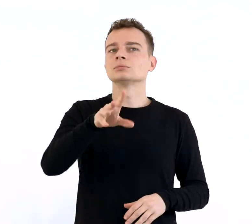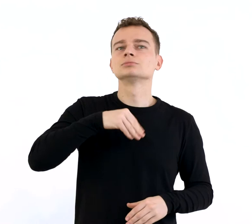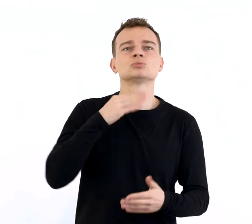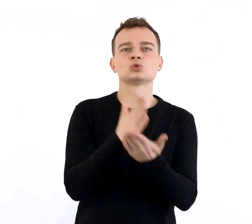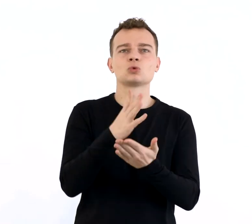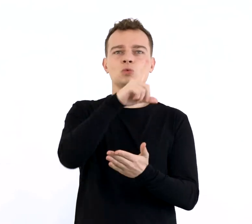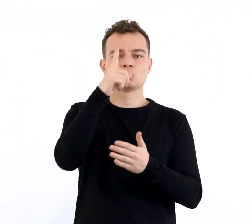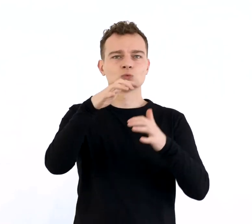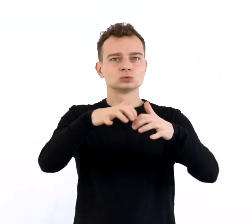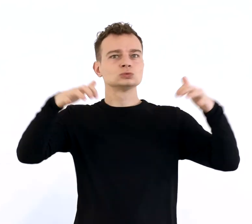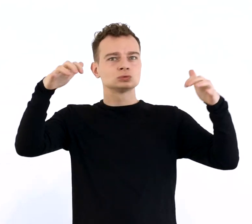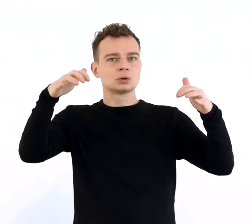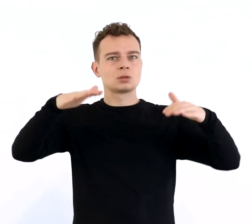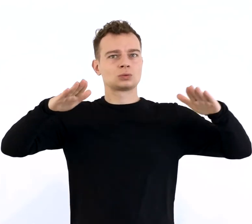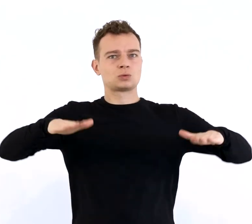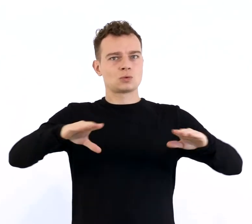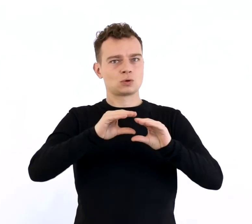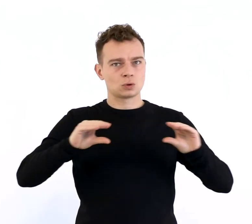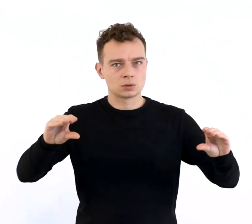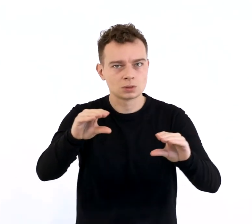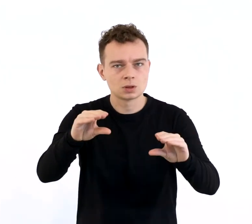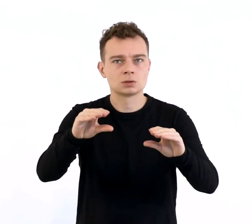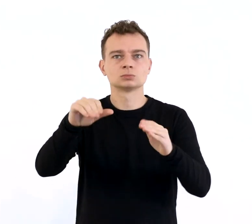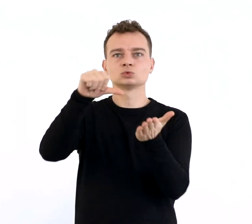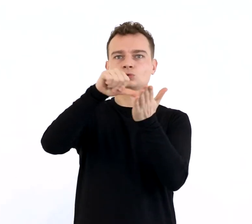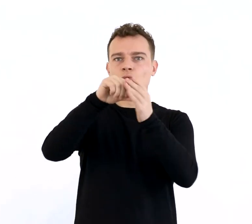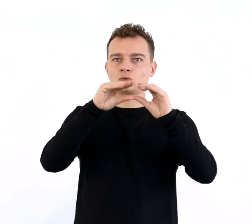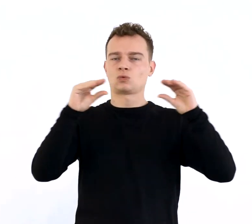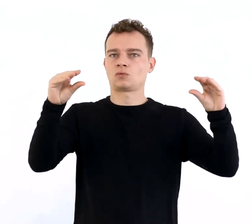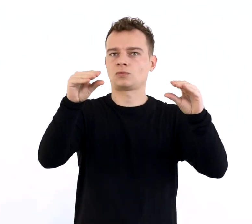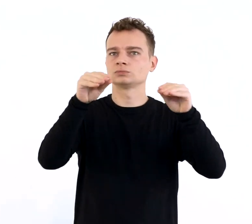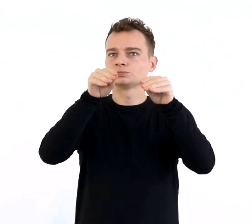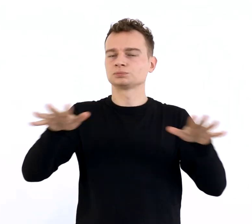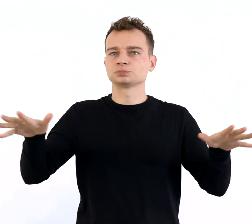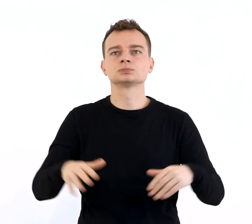(jednak taką możliwość mieli tylko widzowie z dolnych i środkowych rzędów).